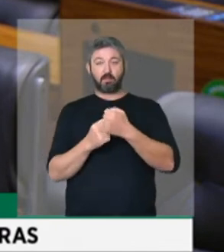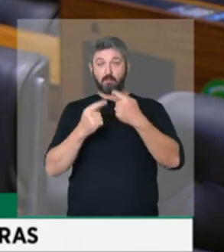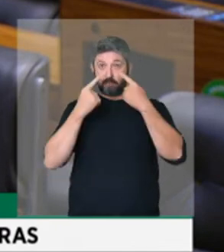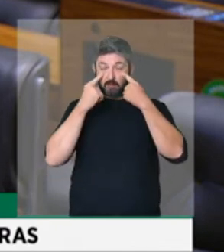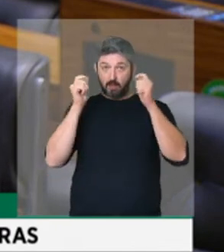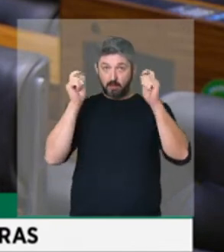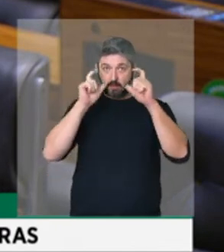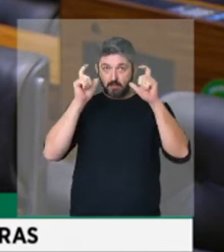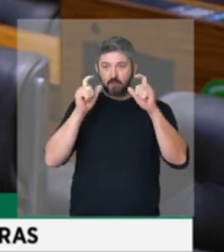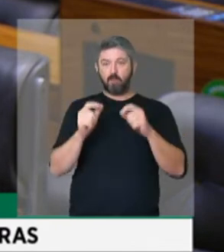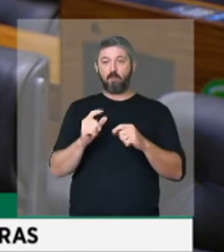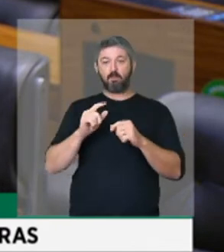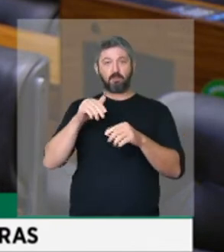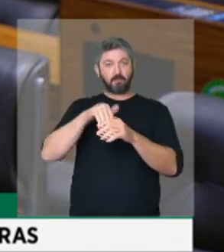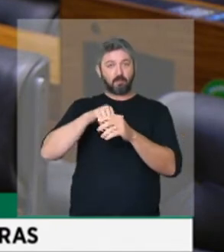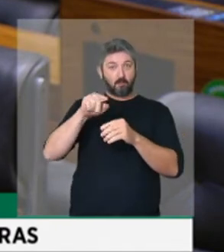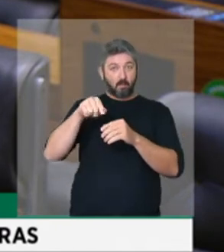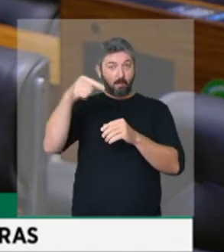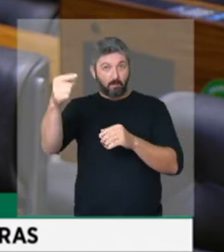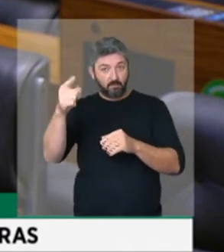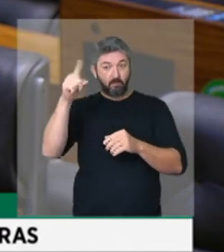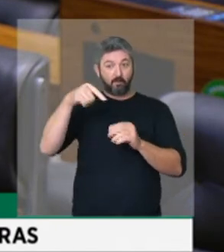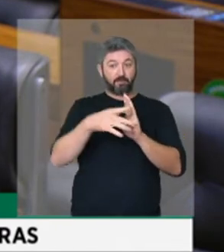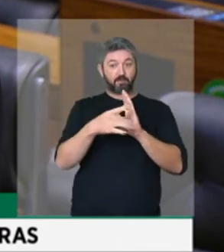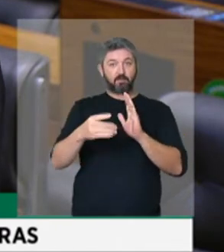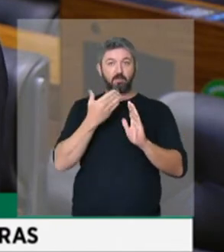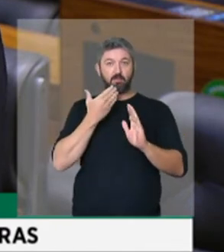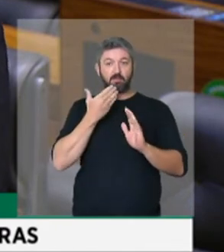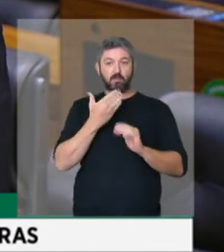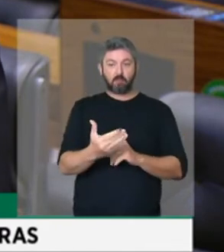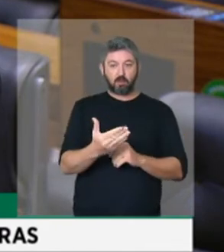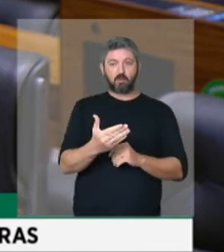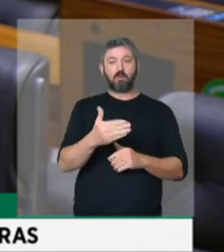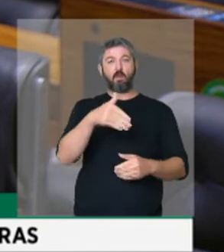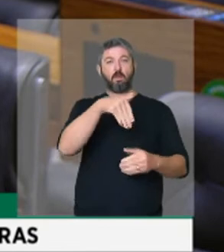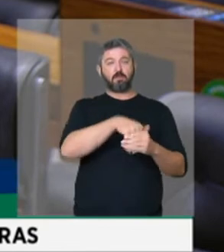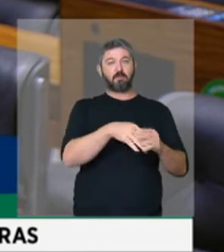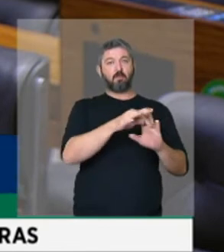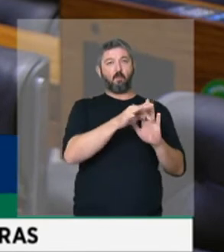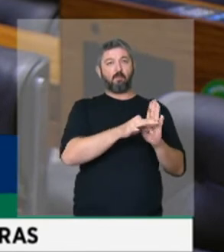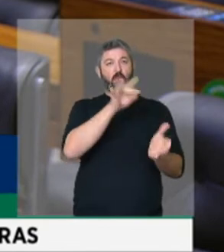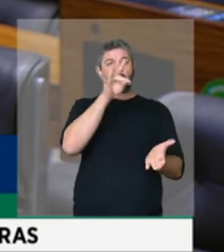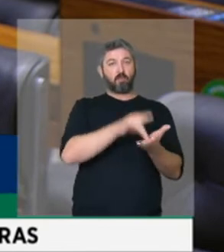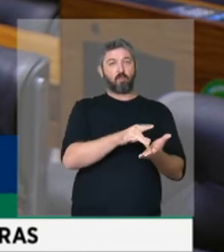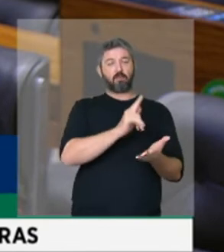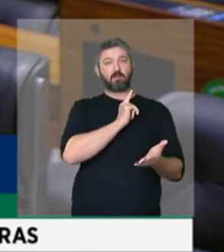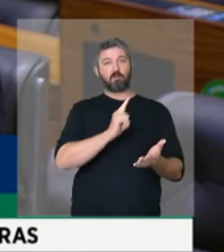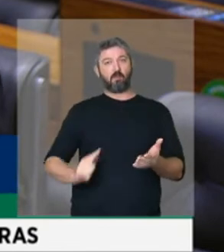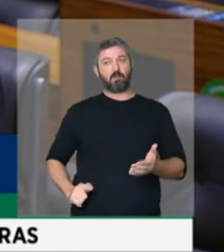MEDIDA PROVISÓRIA. -- [DEPUTADO]: COMO ORIENTA O GOVERNO? -- [DEPUTADO]: O GOVERNO ORIENTA SIM, E PEDE A TODOS OS SENHORES PARLAMENTARES, AOS